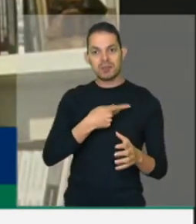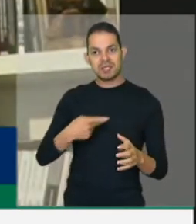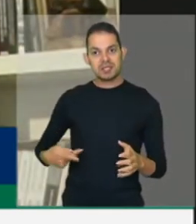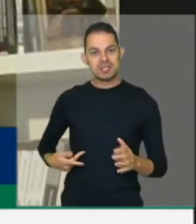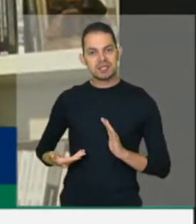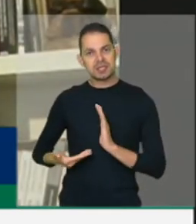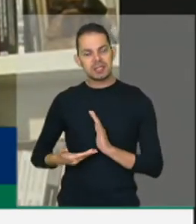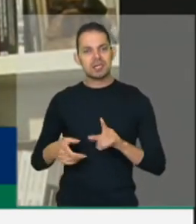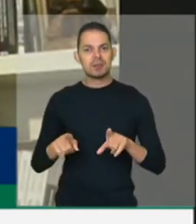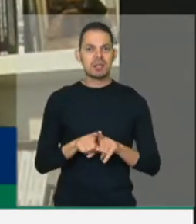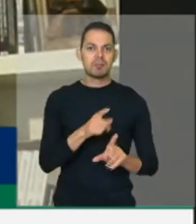MARA. O PRESIDENTE DO SENADO MINISTRO DA SAÚDE EMPOSSADO.